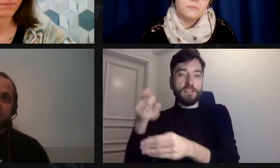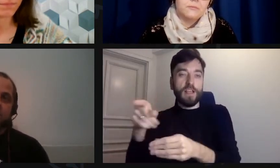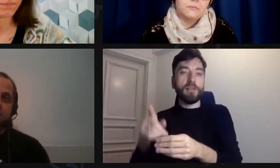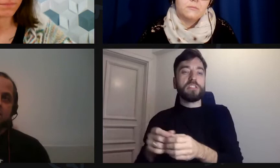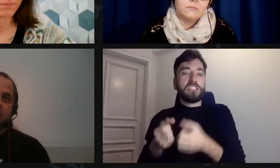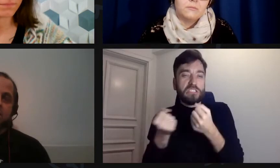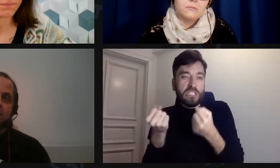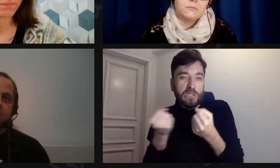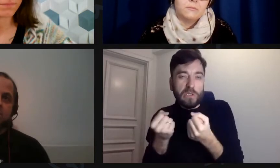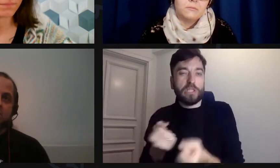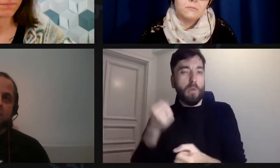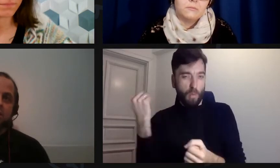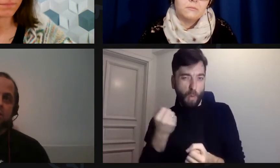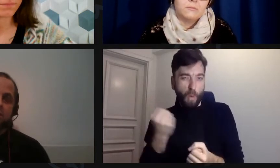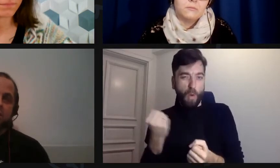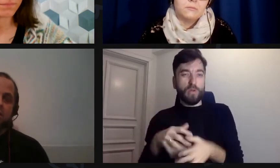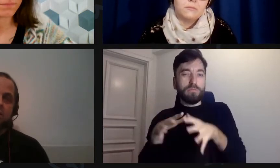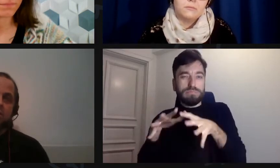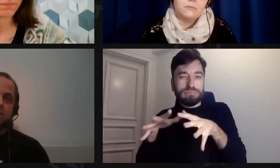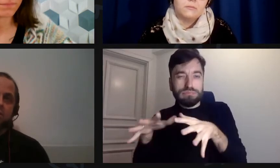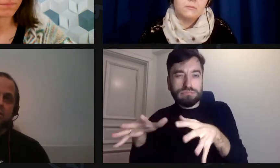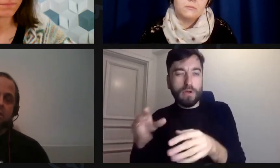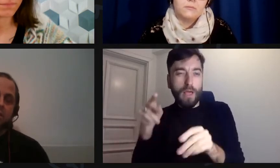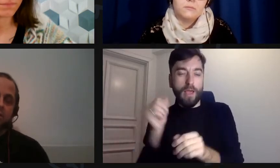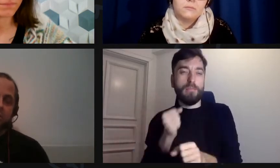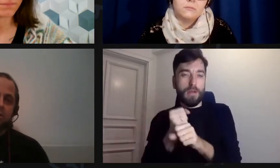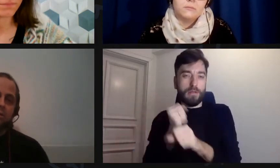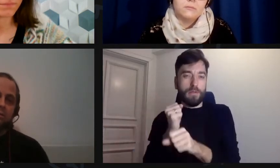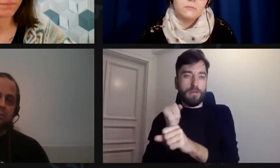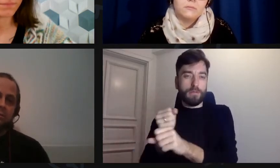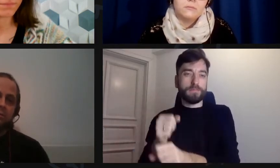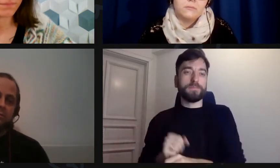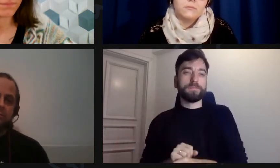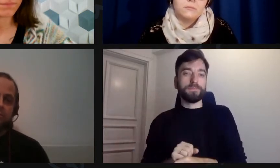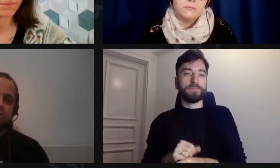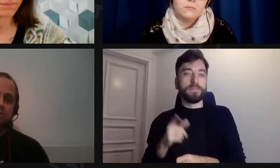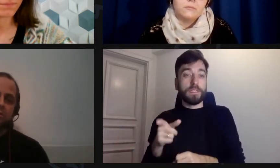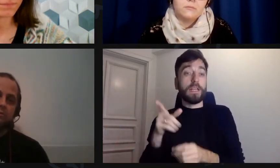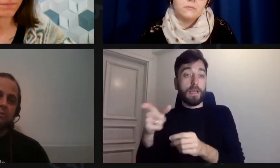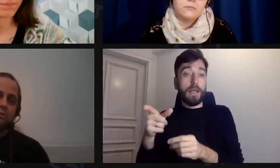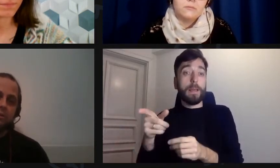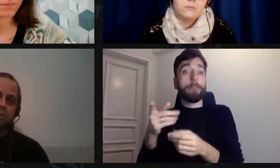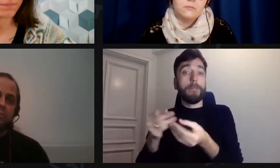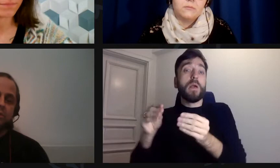kiedy rzeczywiście ta praca przekłada się na takie aspekty rozwojowo wychowawcze.